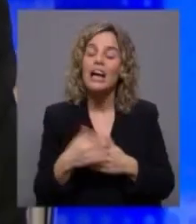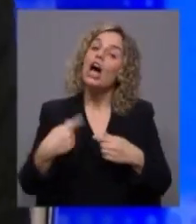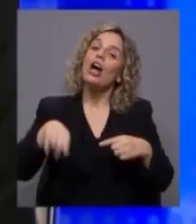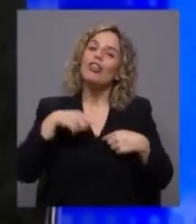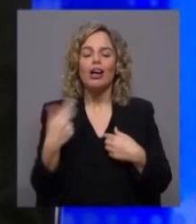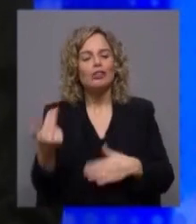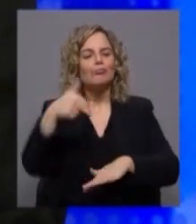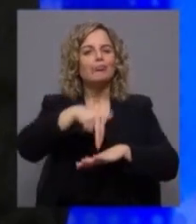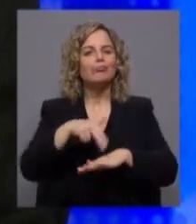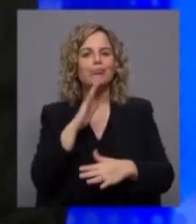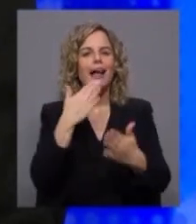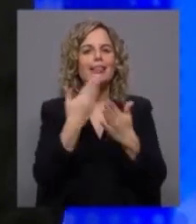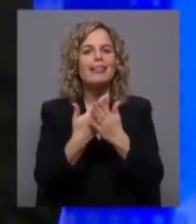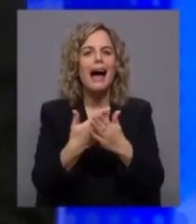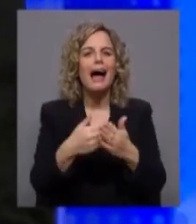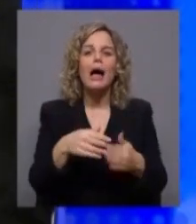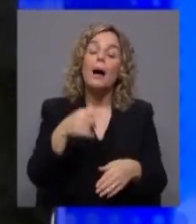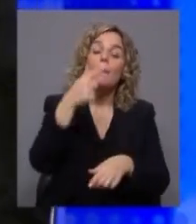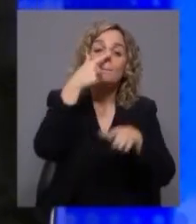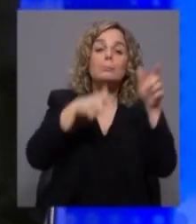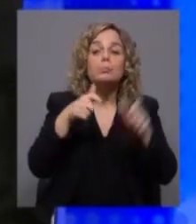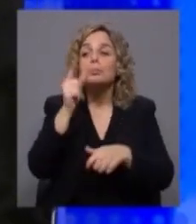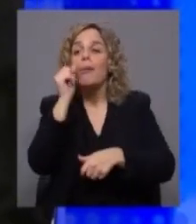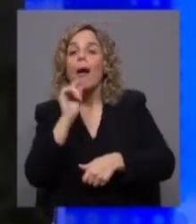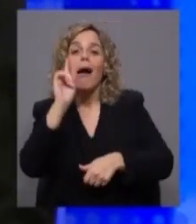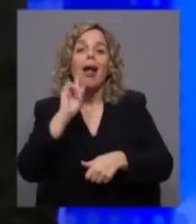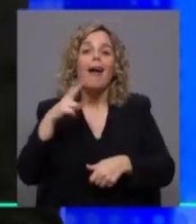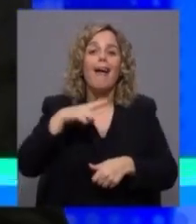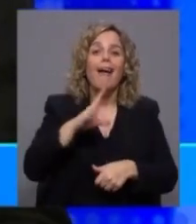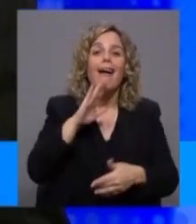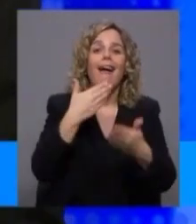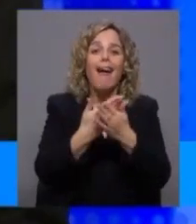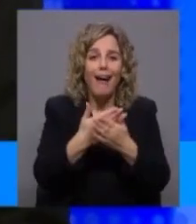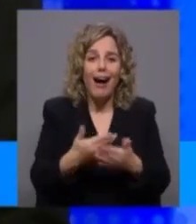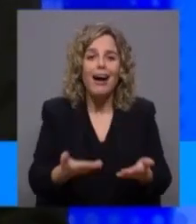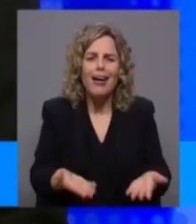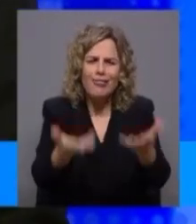aos portugueses e às portuguesas, mas que fazer de fato um ano melhor. Uma responsabilidade especial